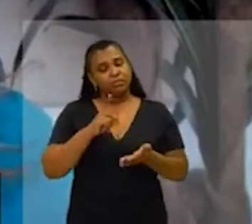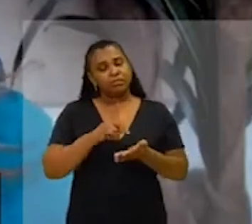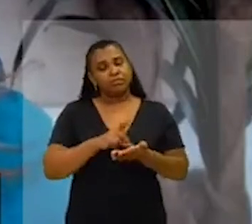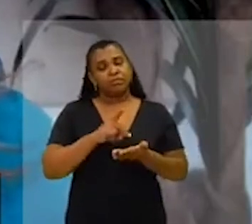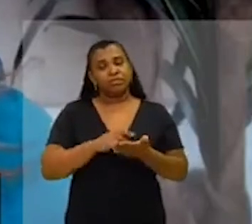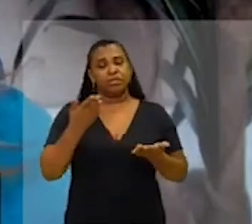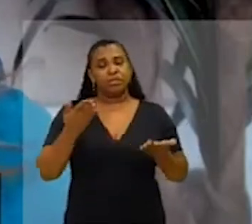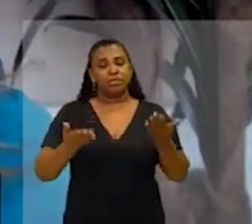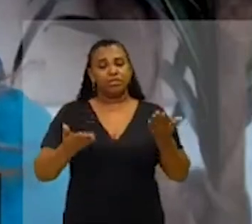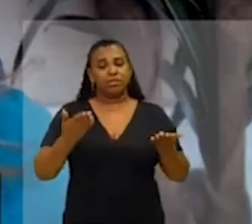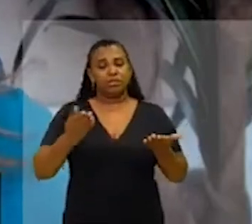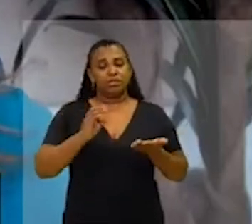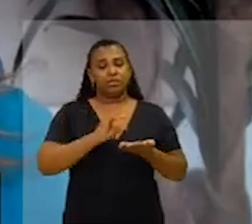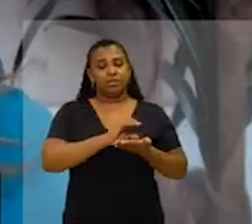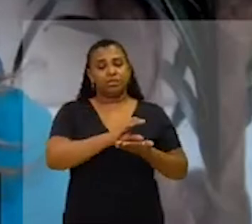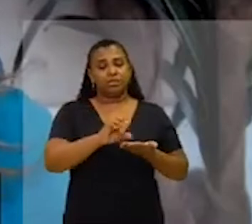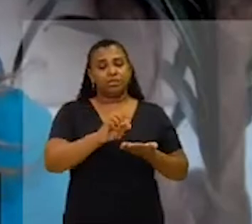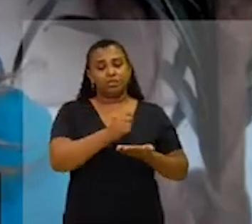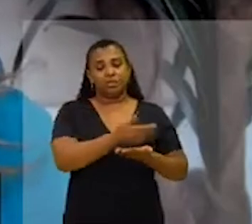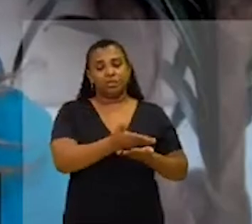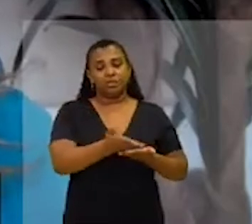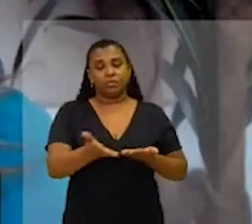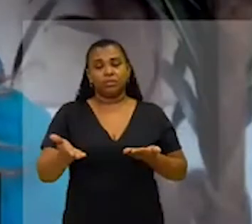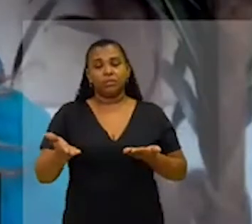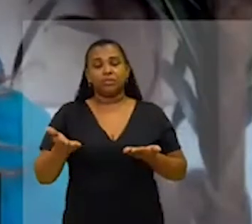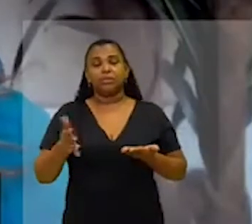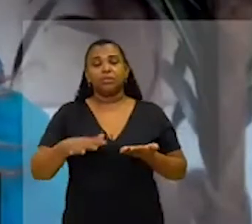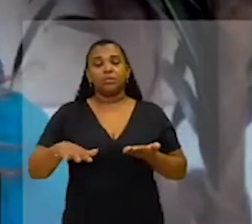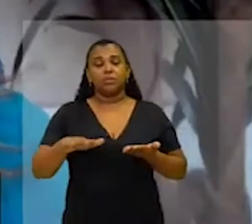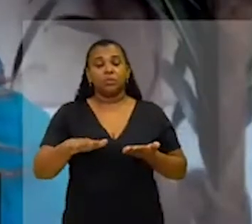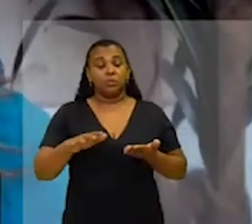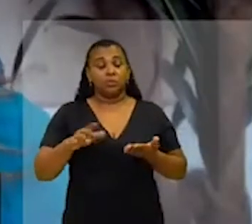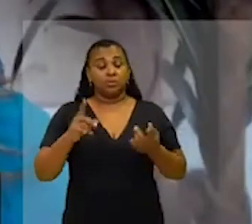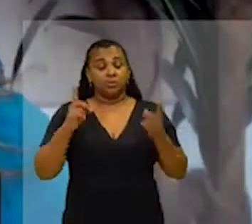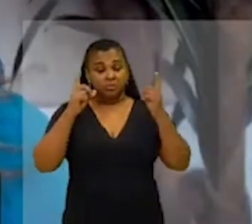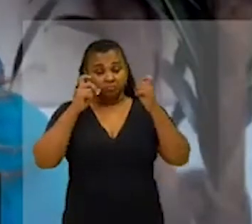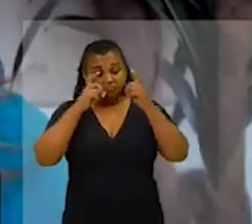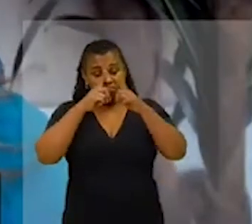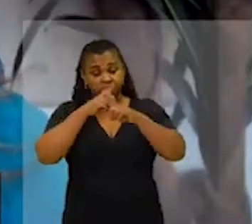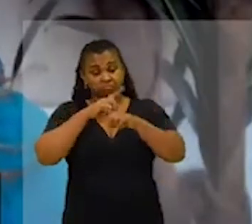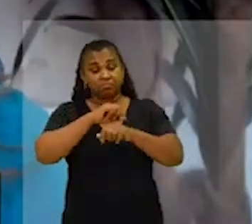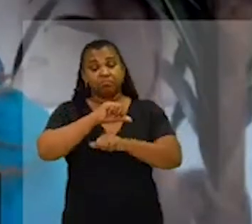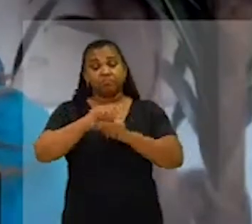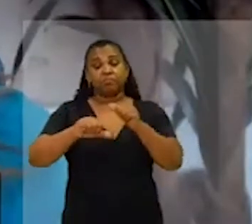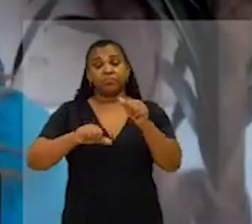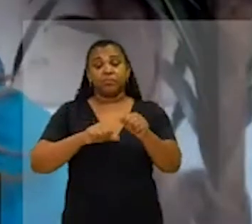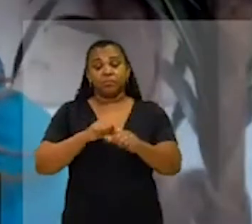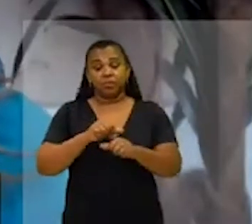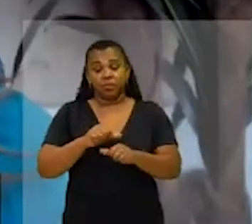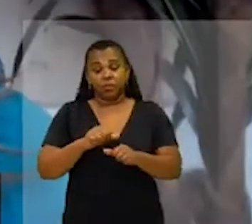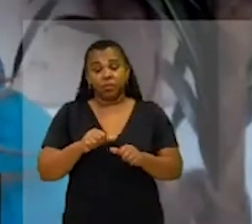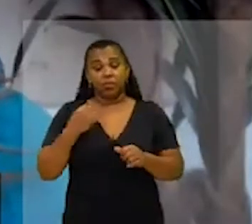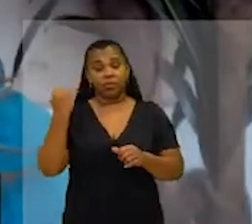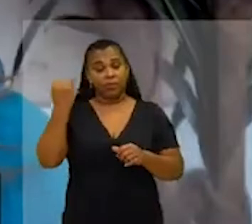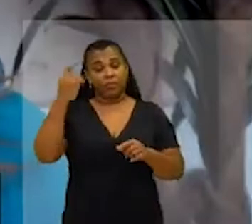recursos se torna algo cada vez mais complexo e importante e dinâmico neste cenário que nós